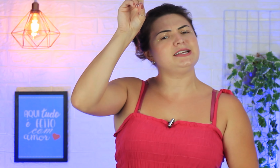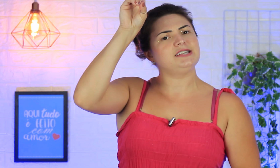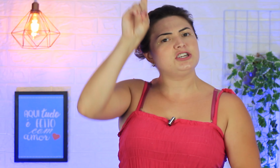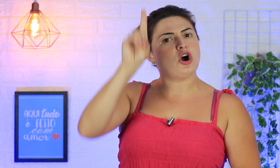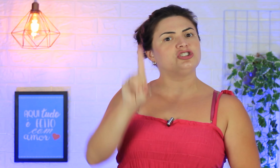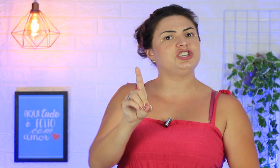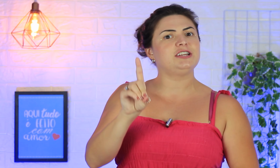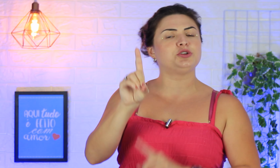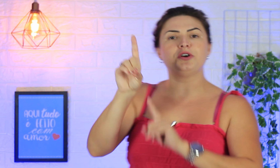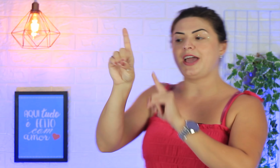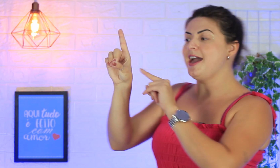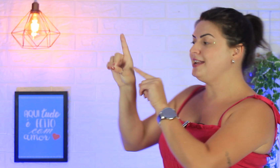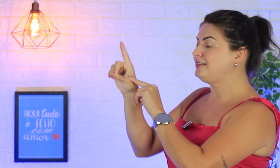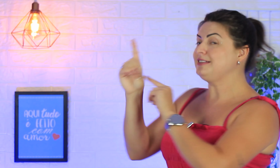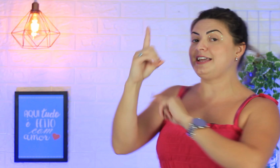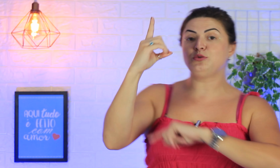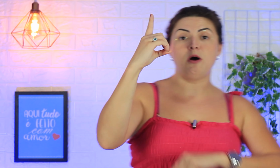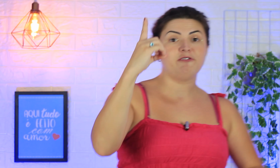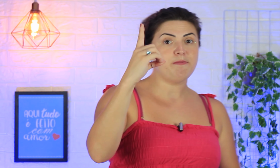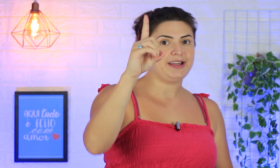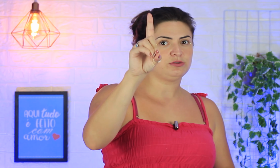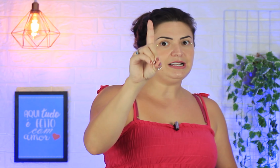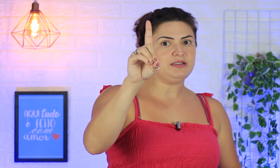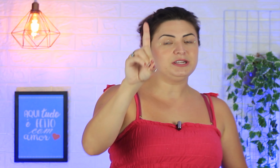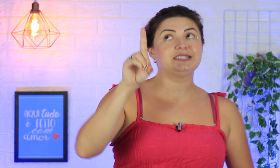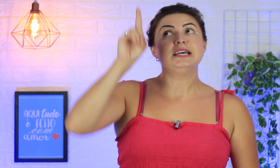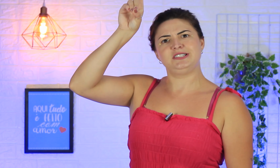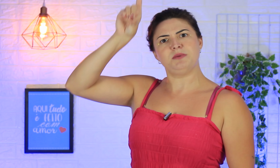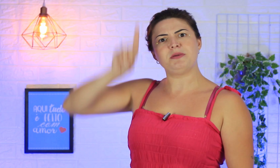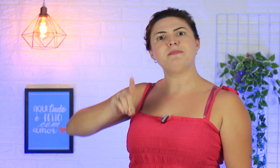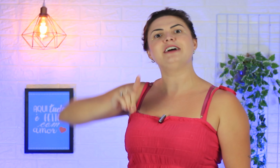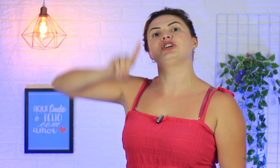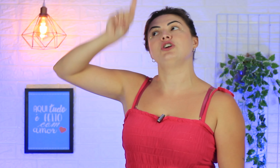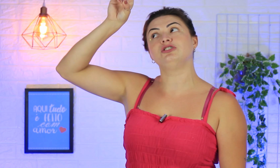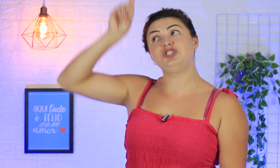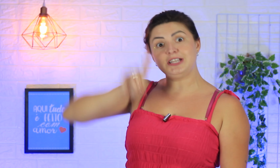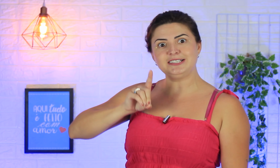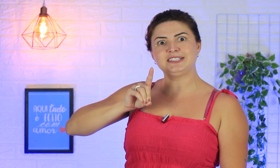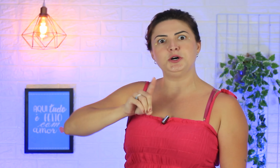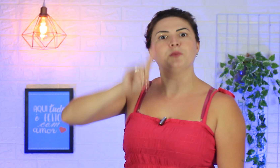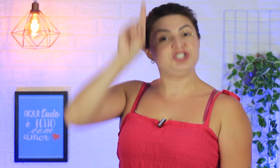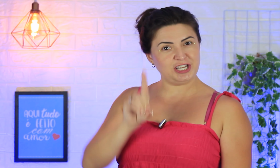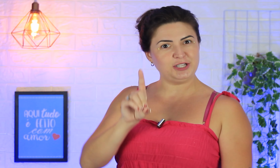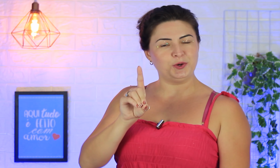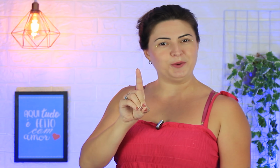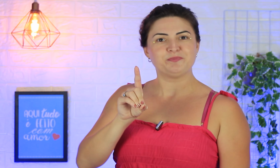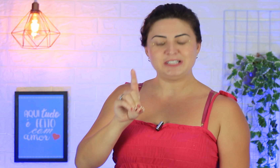esse aqui ó de diretor é a letra D do alfabeto da libras de cima para baixo aqui ó direção diretor